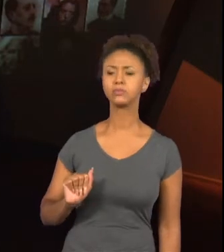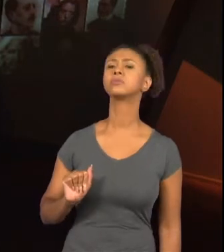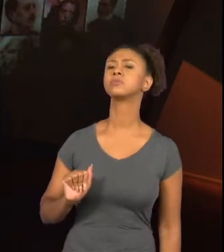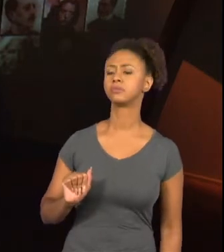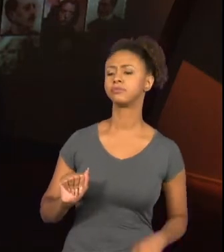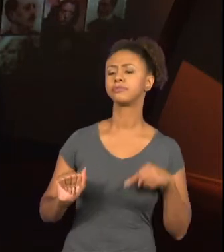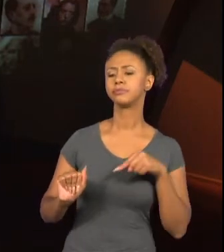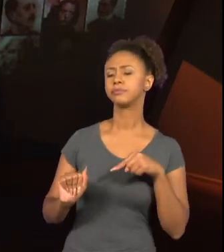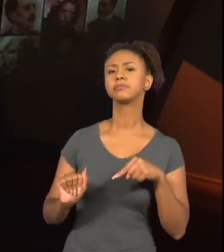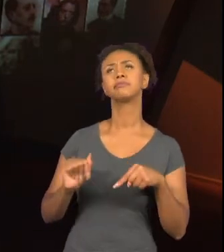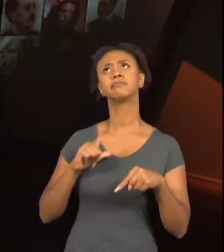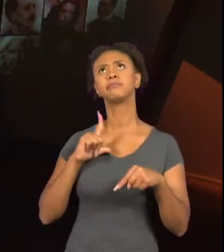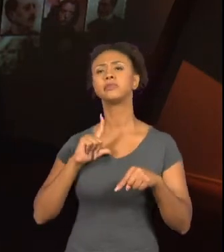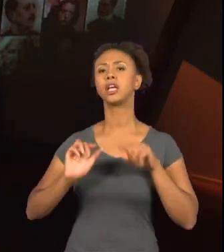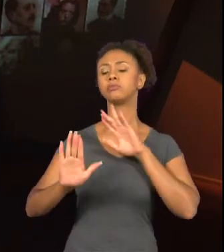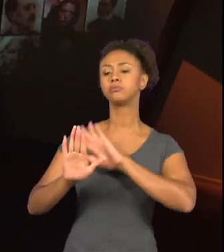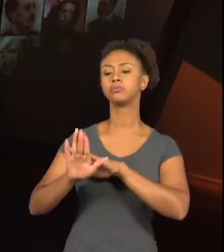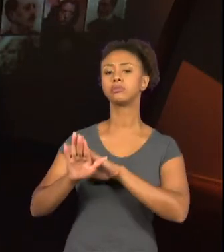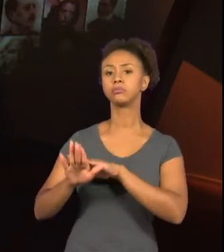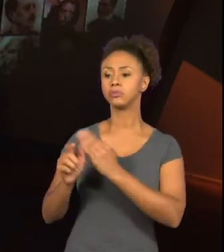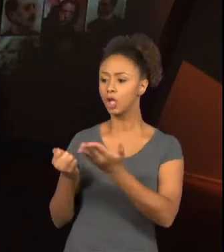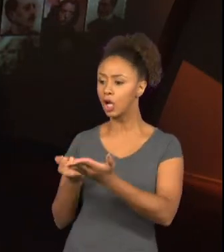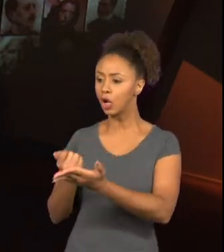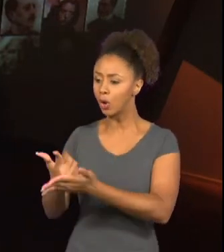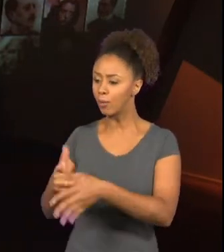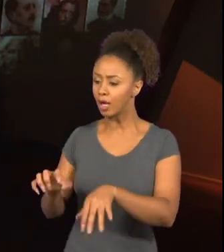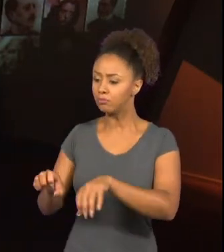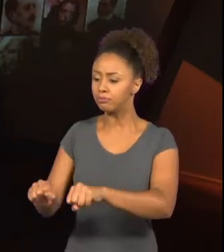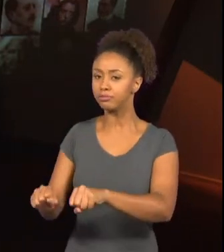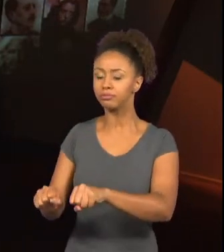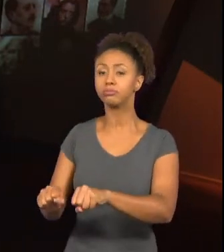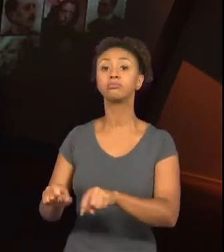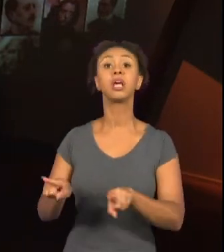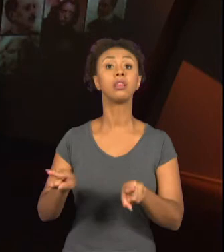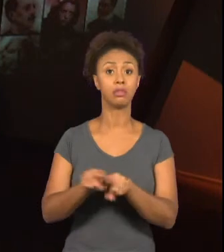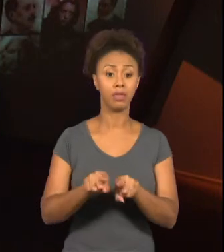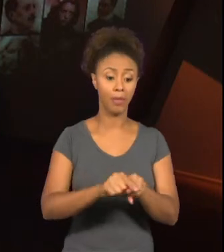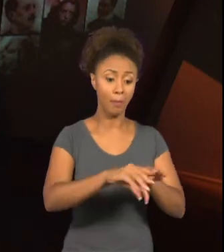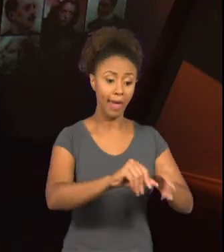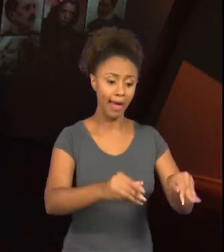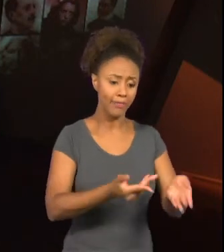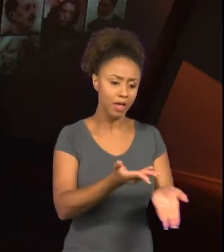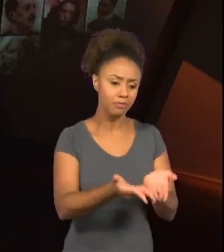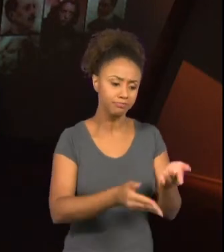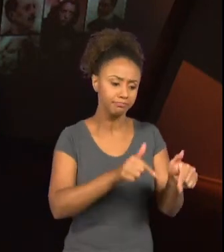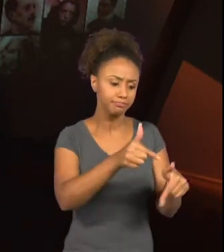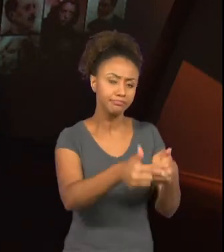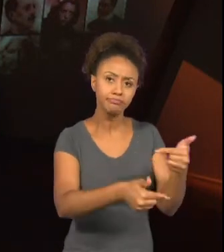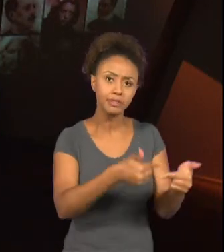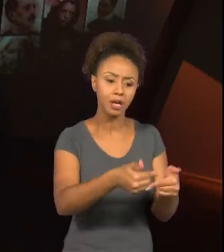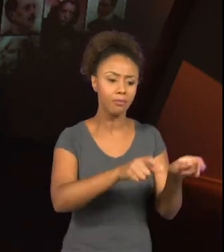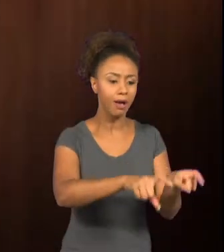POSSE DA TERRA, MAS CLARO QUE TAMBÉM FALAR SOBRE O CULTIVO DA TERRA, DO TRABALHO JUNTO A TERRA.